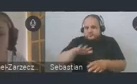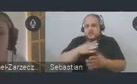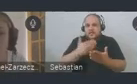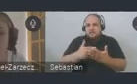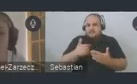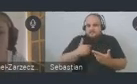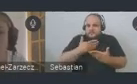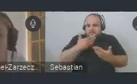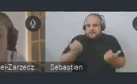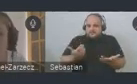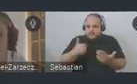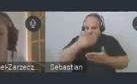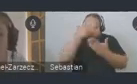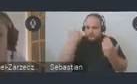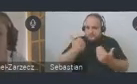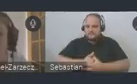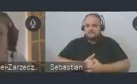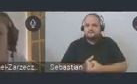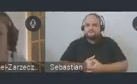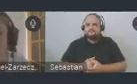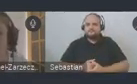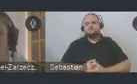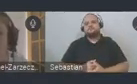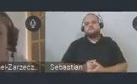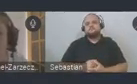dlatego wykluczenie cyfrowe jest związane właśnie też